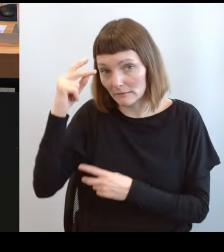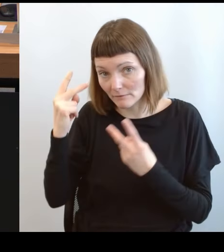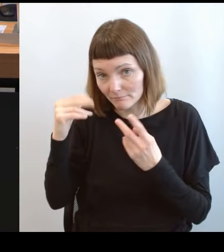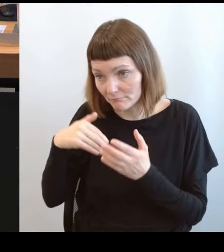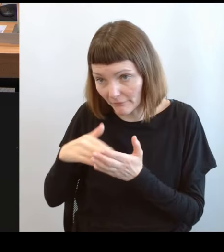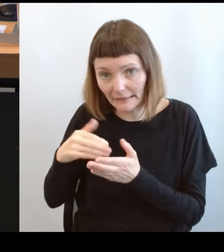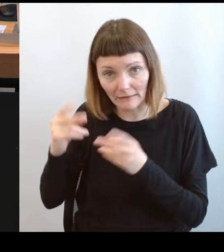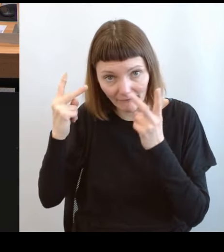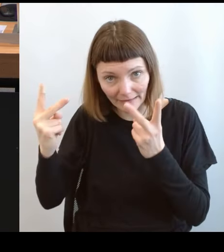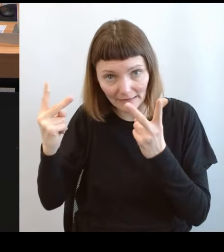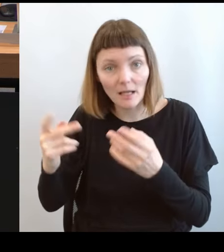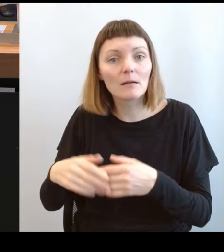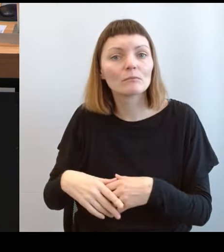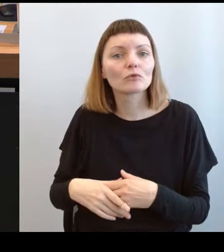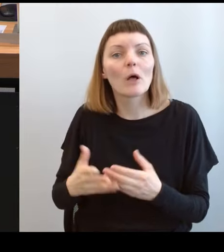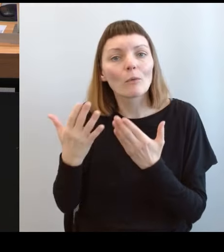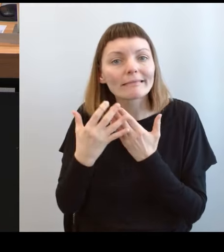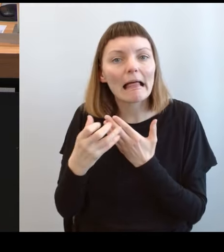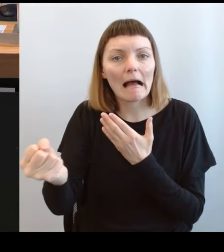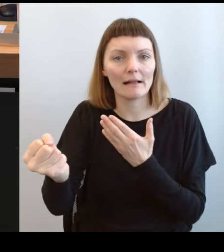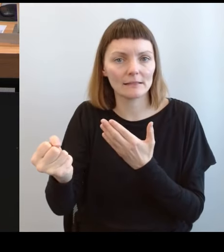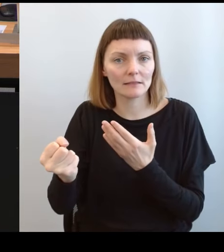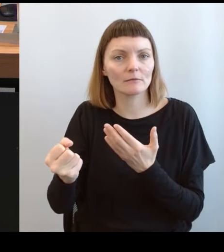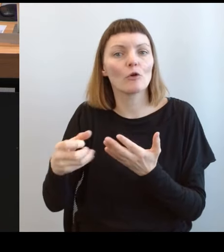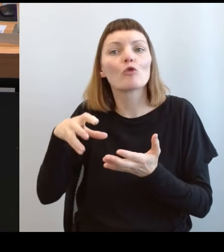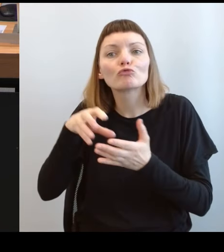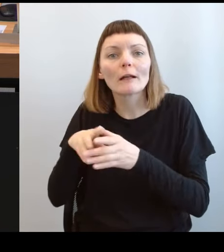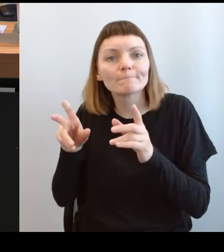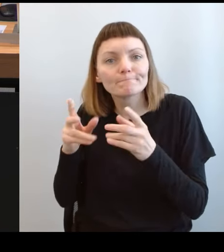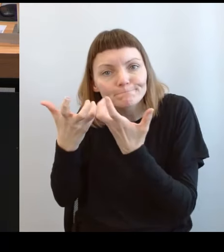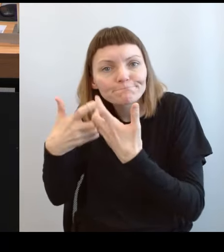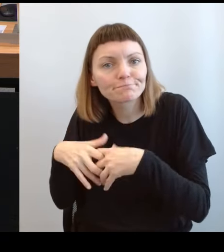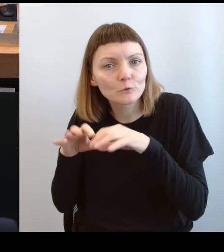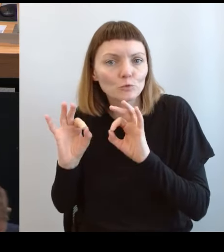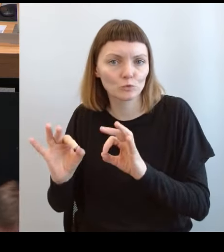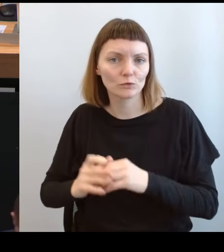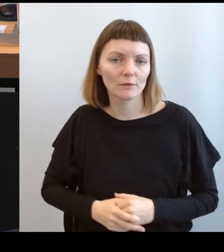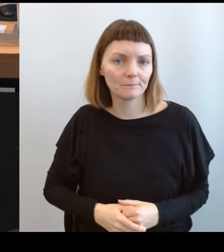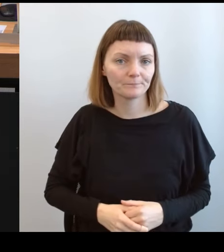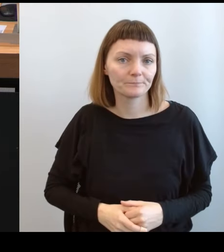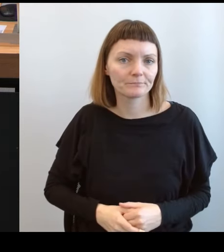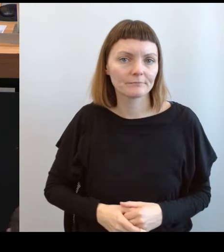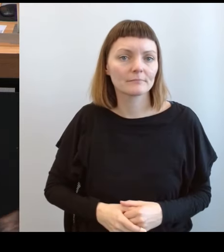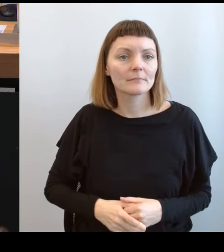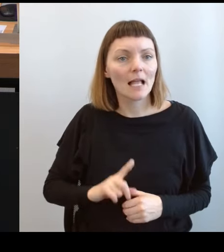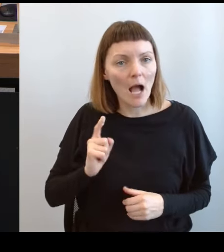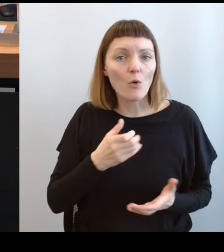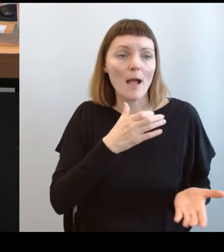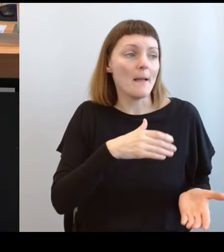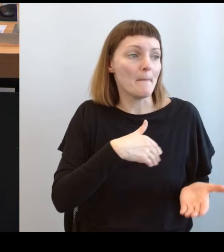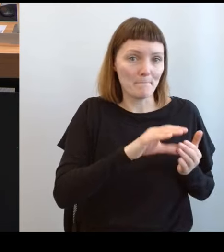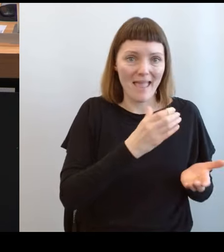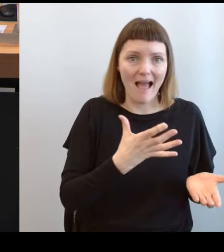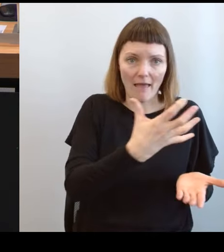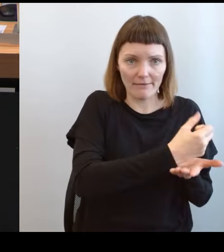Das sollte auch mit mehr Geld aus der City Tax finanziert werden. Denn wir wissen, der Städtetourismus hat auch seine Schattenseiten.